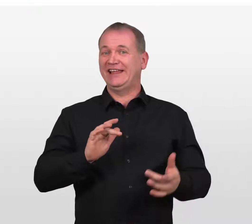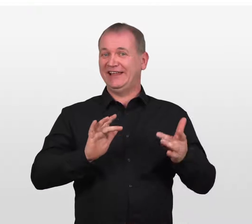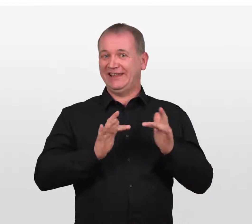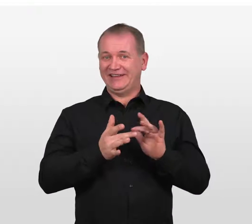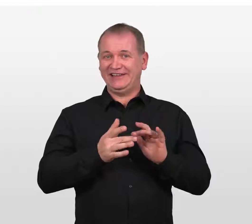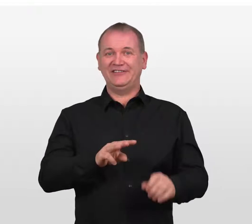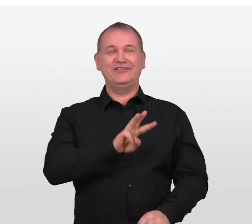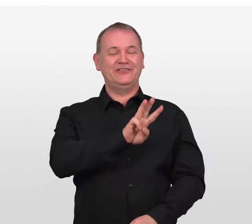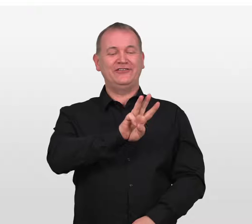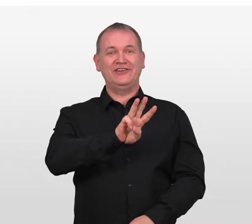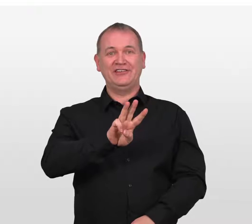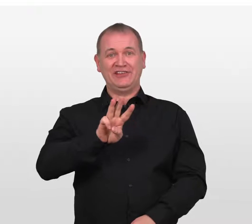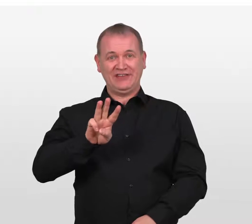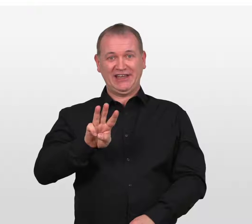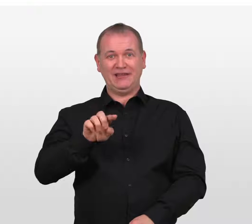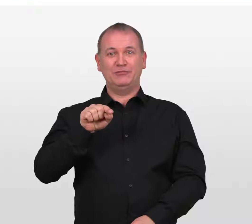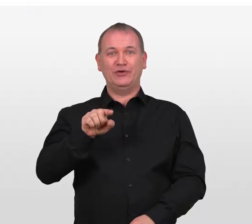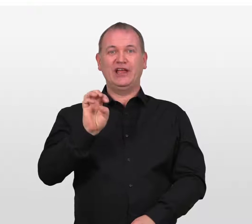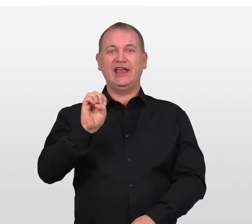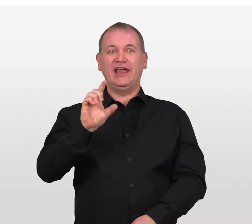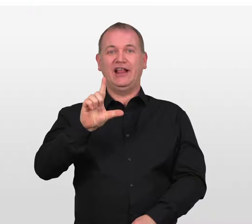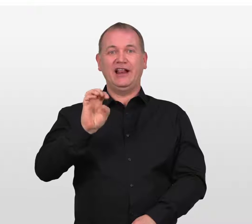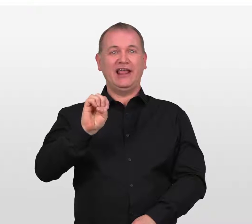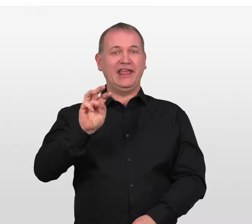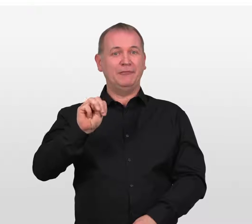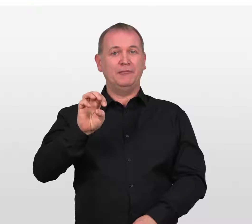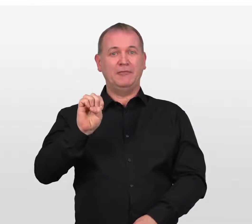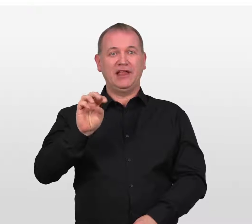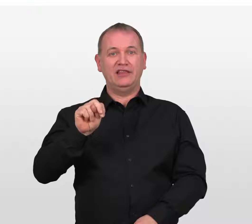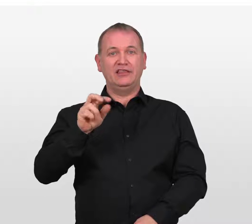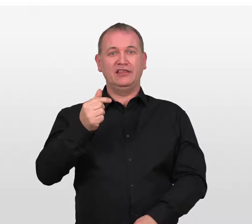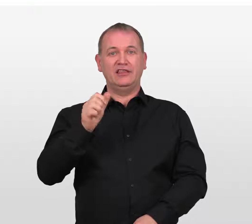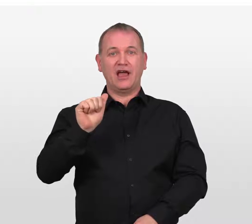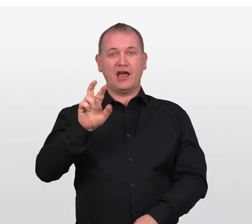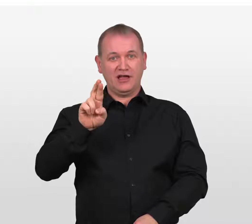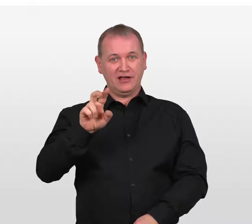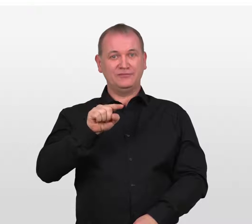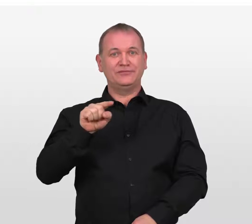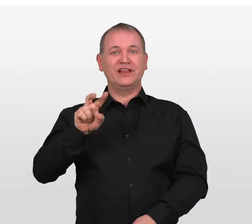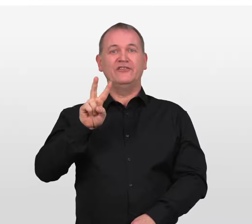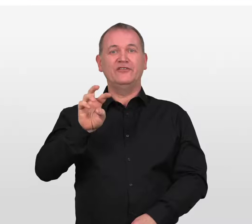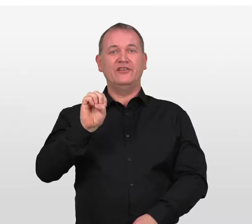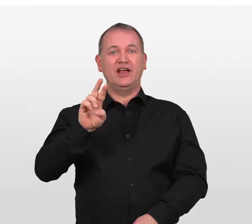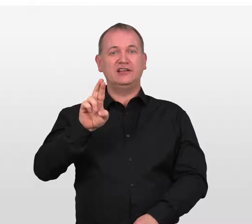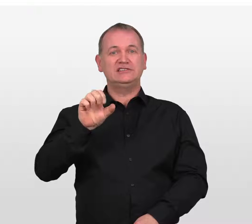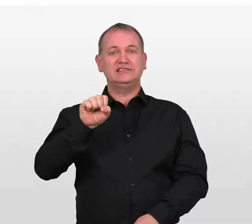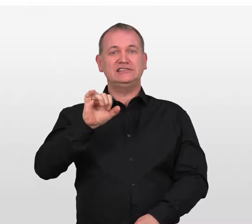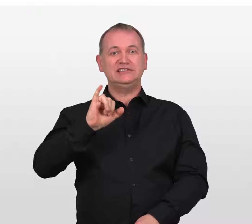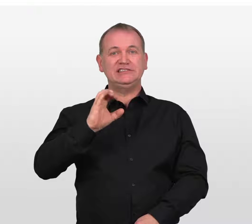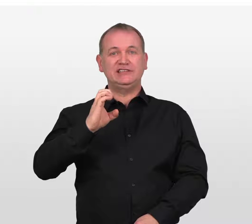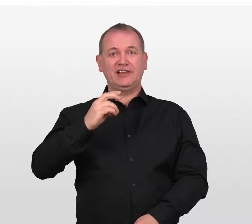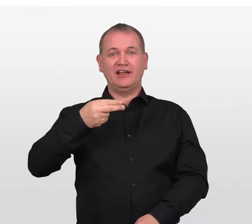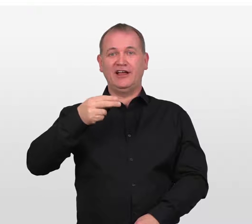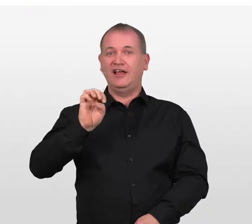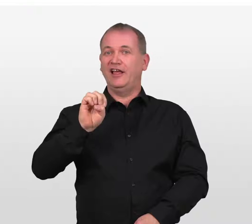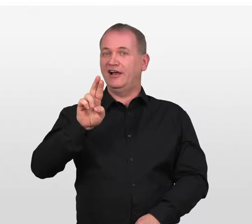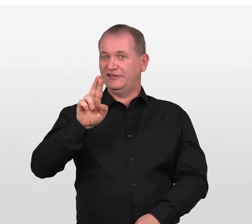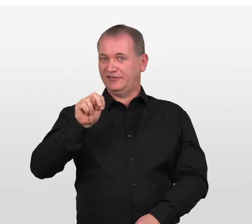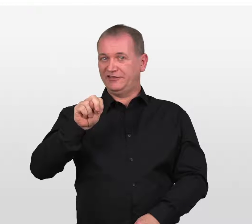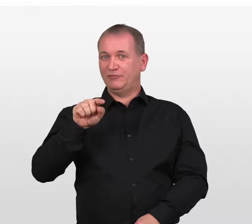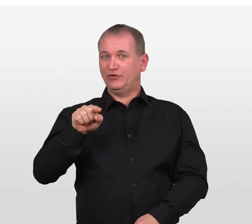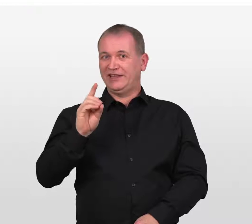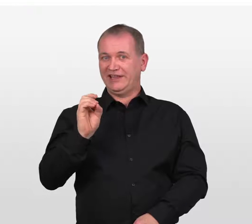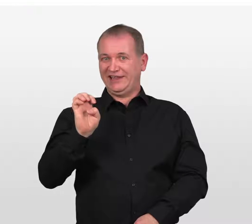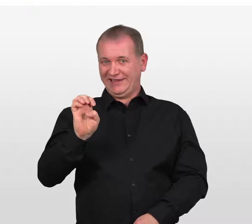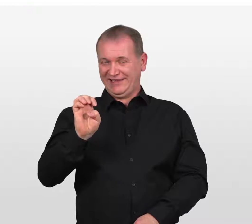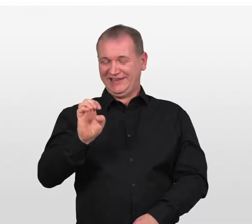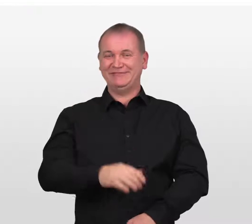Die Internetadresse lautet www.elementar-versichern.de.